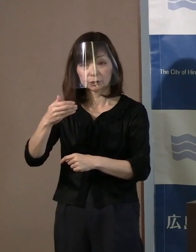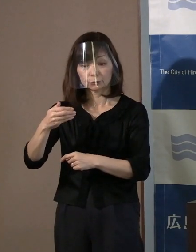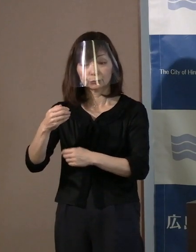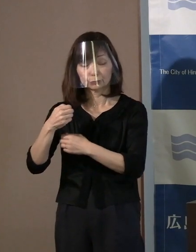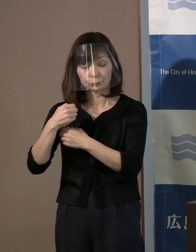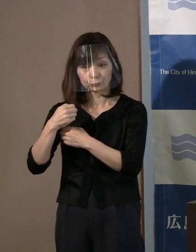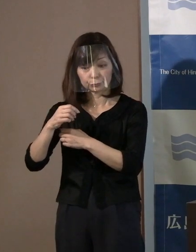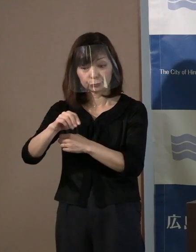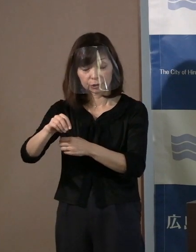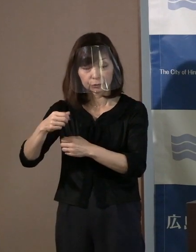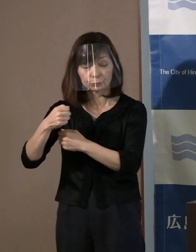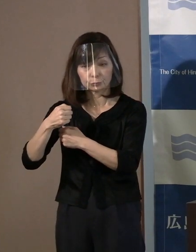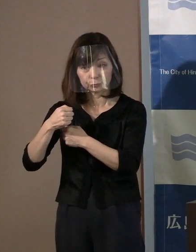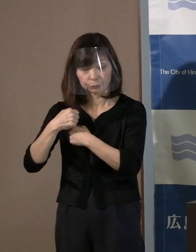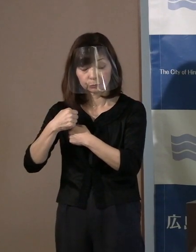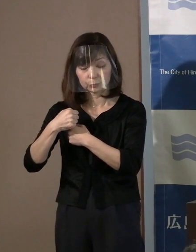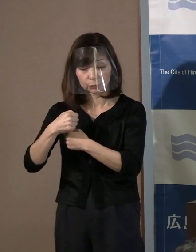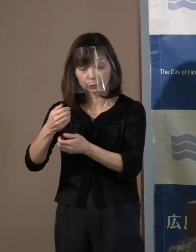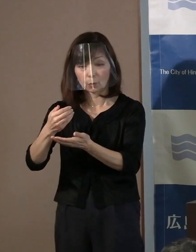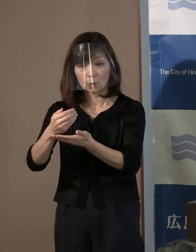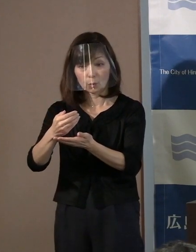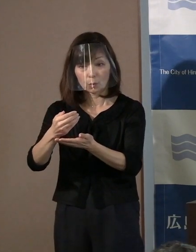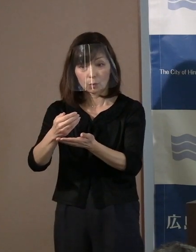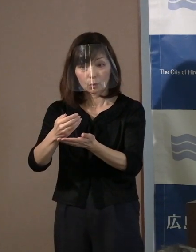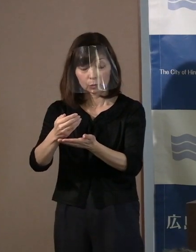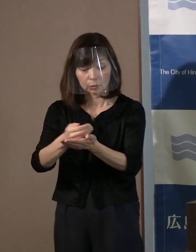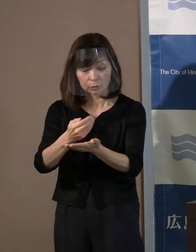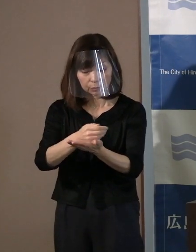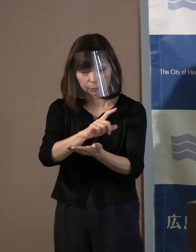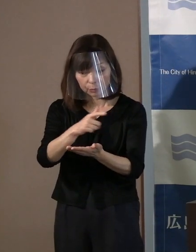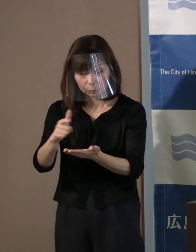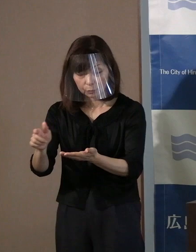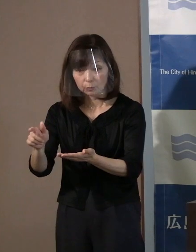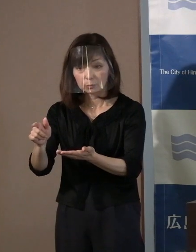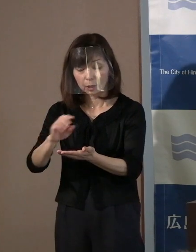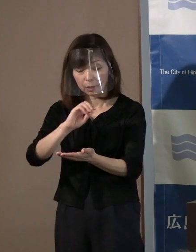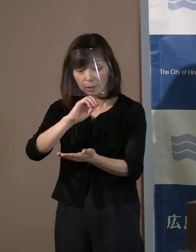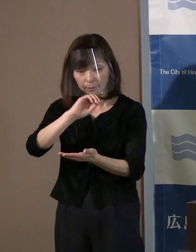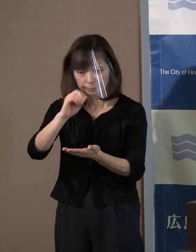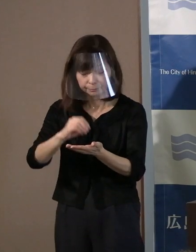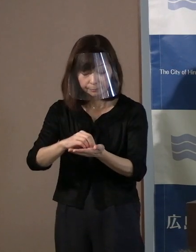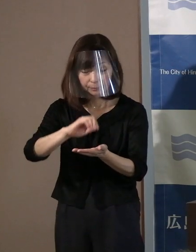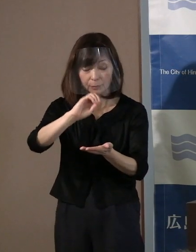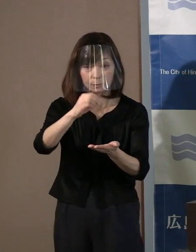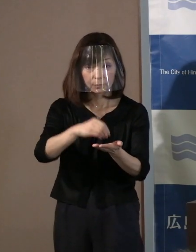市長は前回の会見で､ 遺構の一部を切り取って別の場所に残す方向で